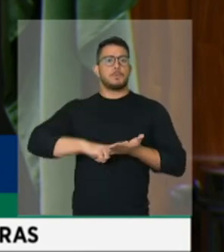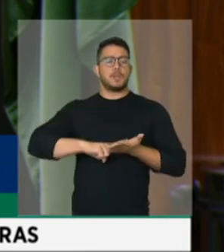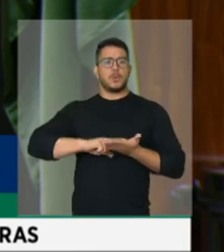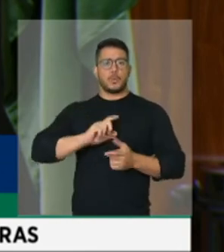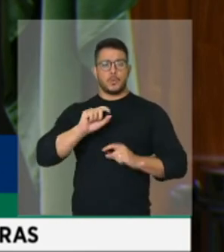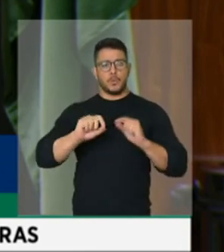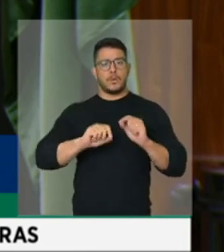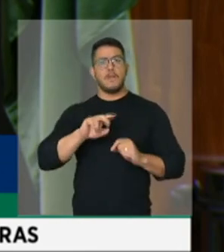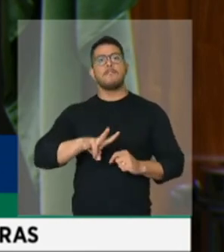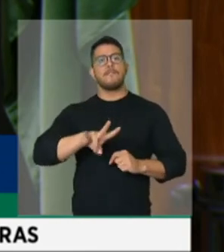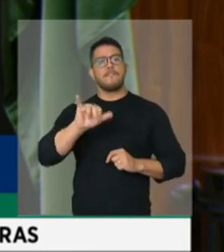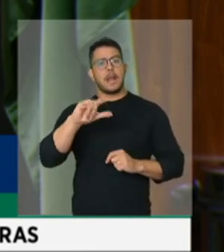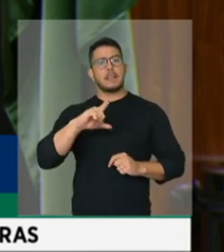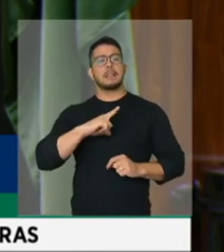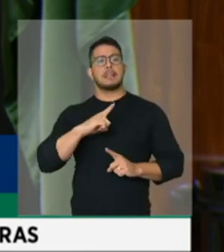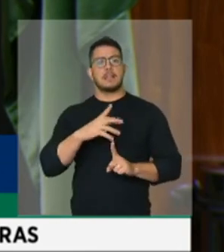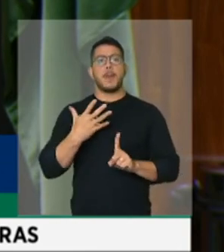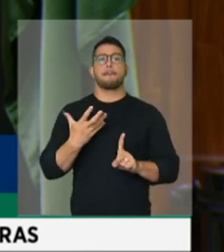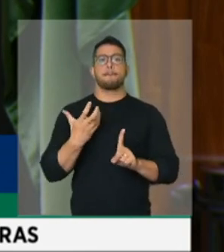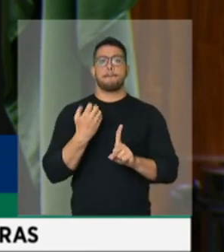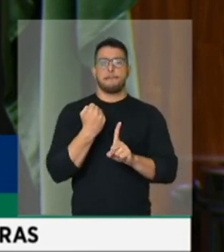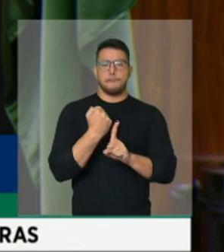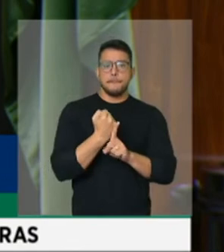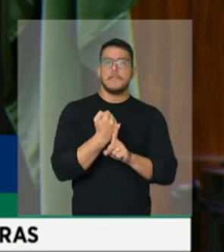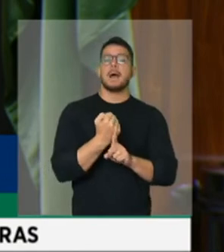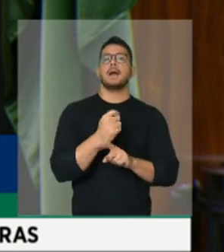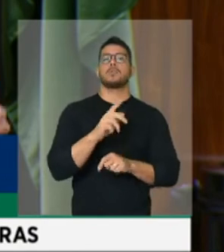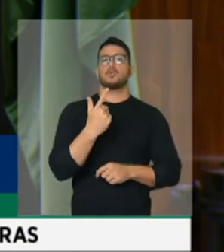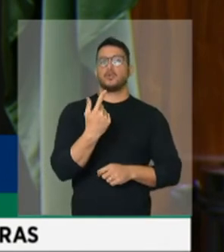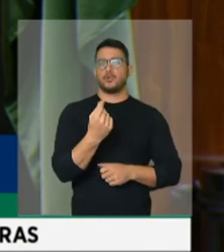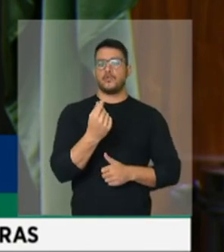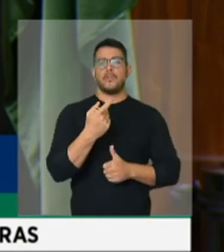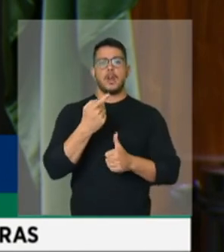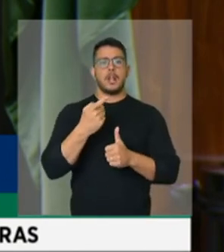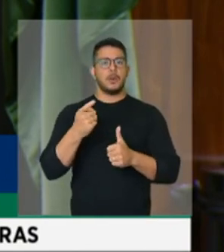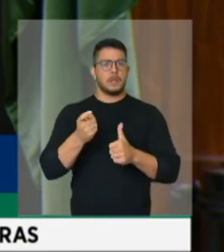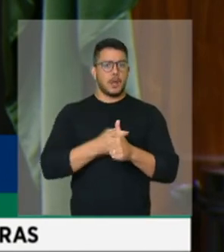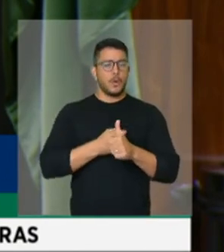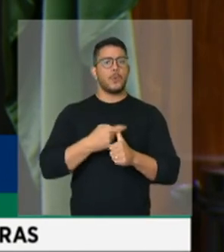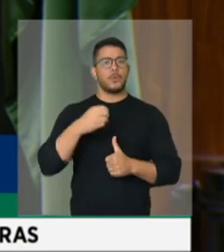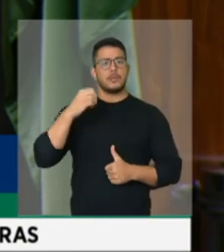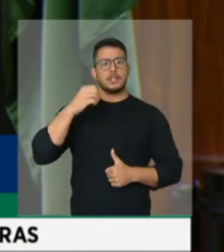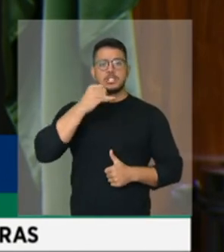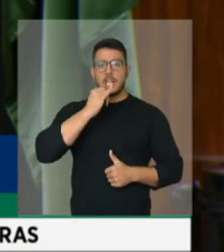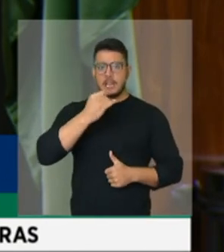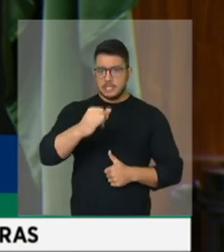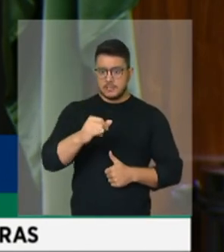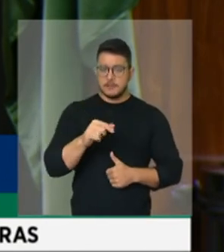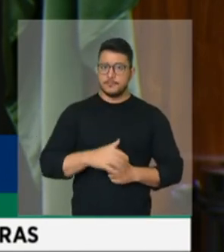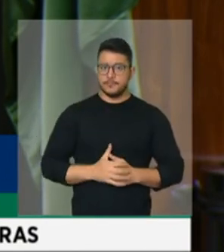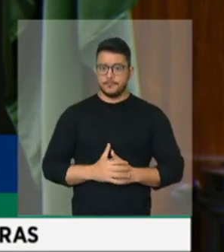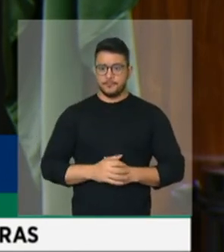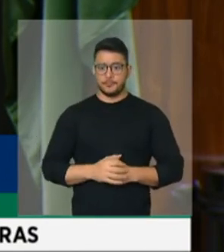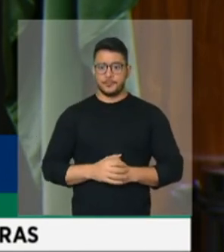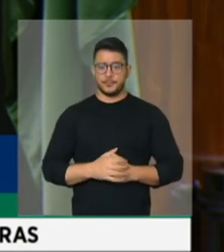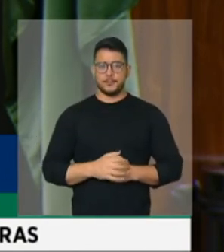SEMANA ASSUMIU O IMPACTO DE AMPLIAÇÃO DO PREÇO DA CONTA DE ENERGIA ELÉTRICA PREVISTO? O SENHOR VAI TER A POSSIBILIDADE DE UTILIZAR O